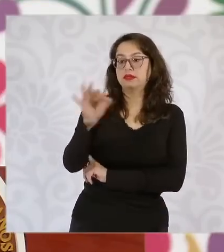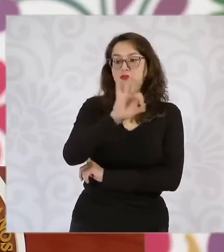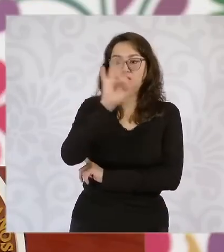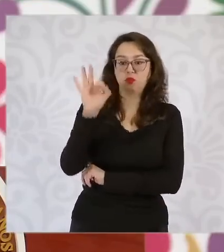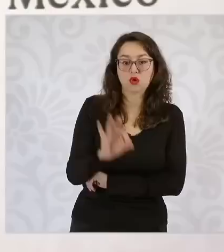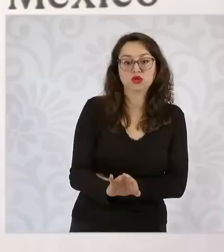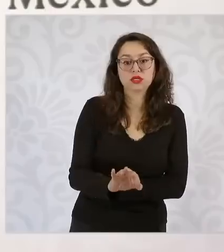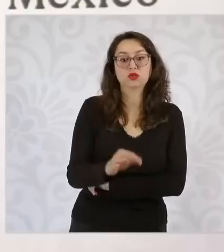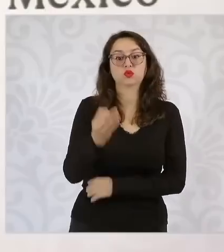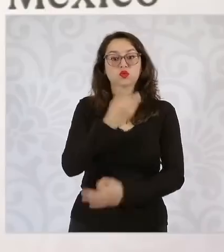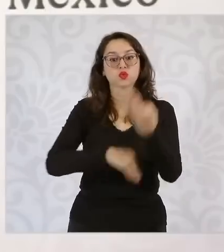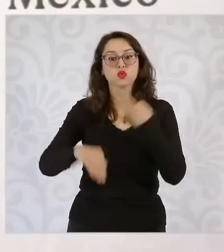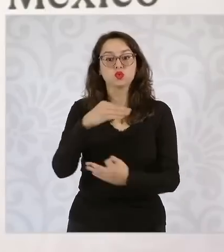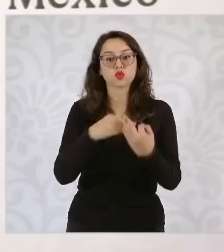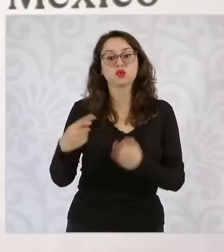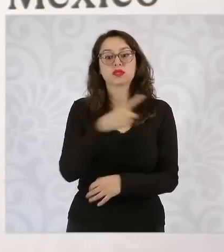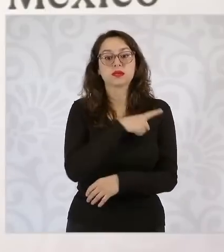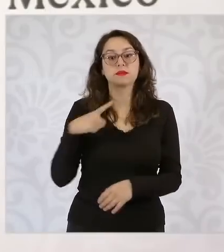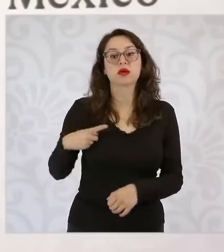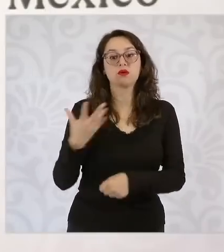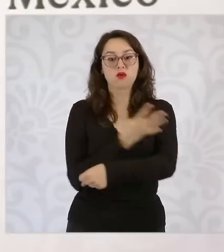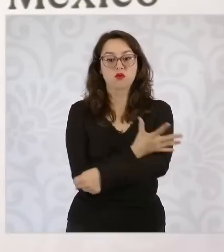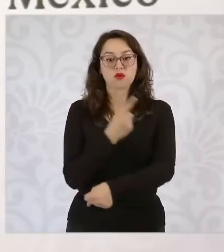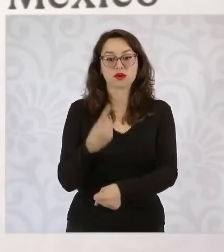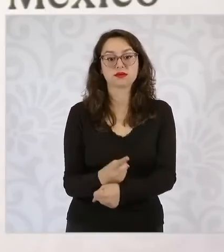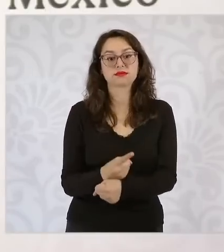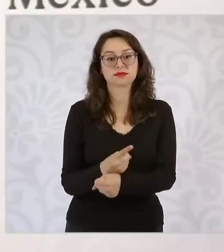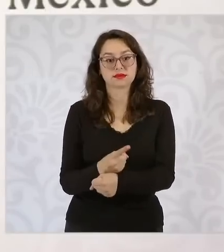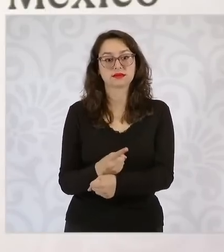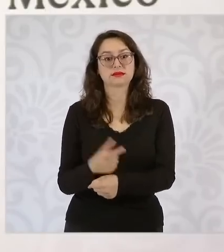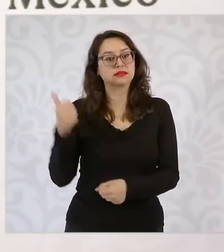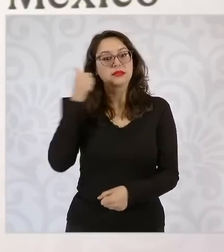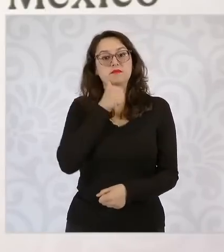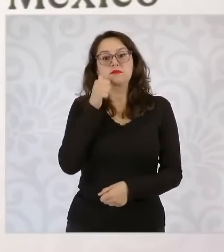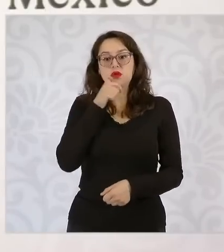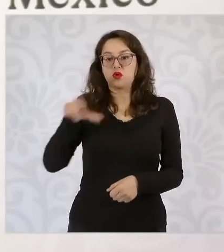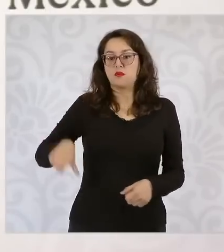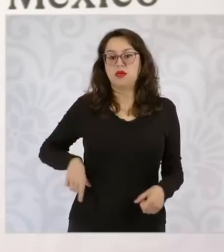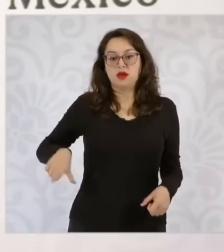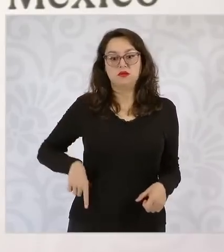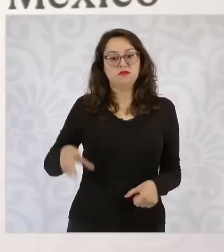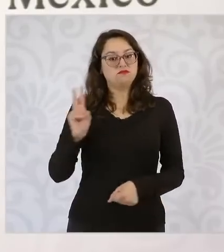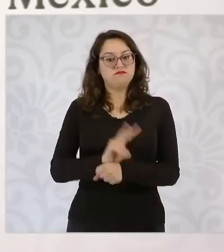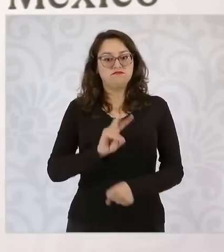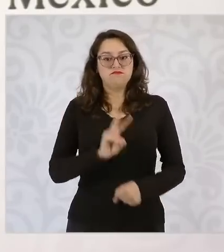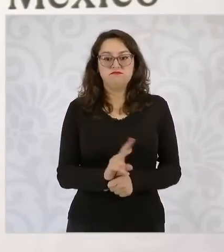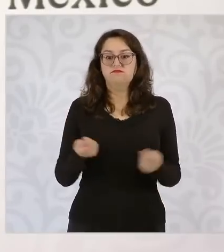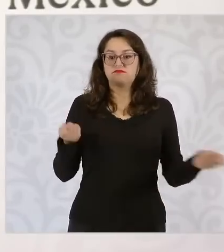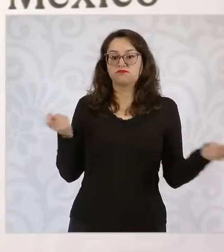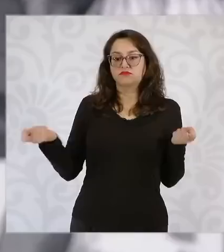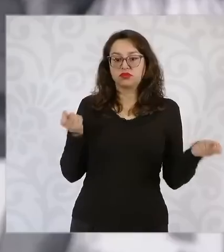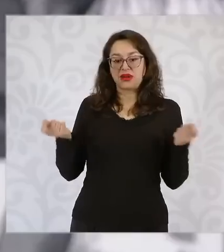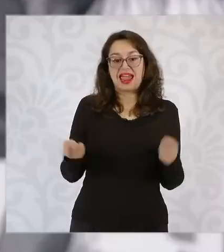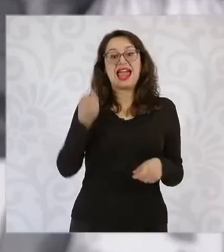transparentes pero siempre con la rectoría del Estado realmente es una reforma muy profunda de